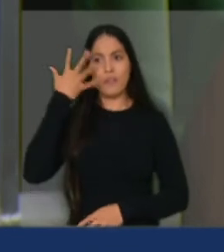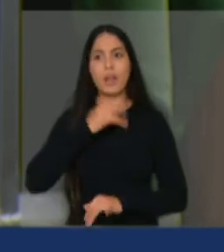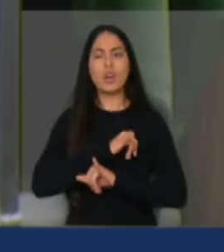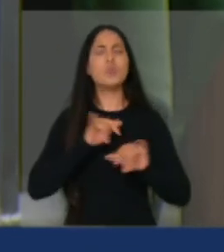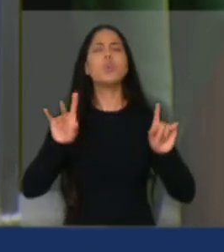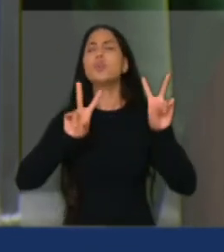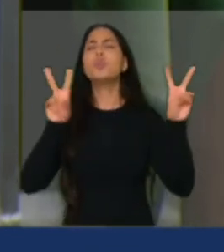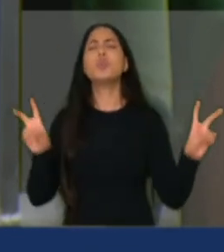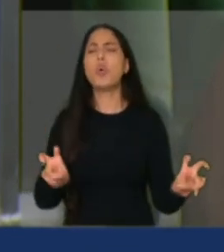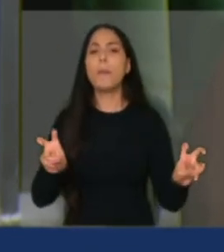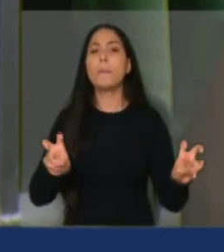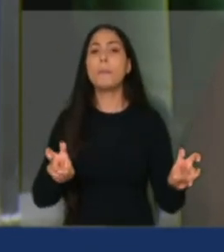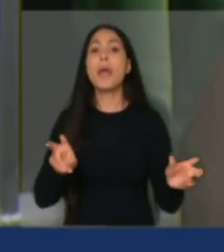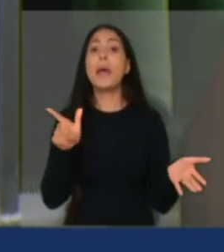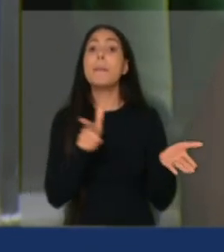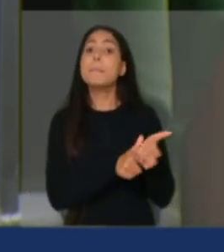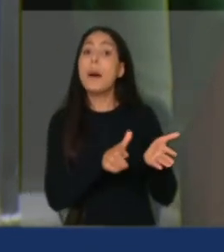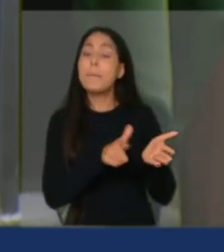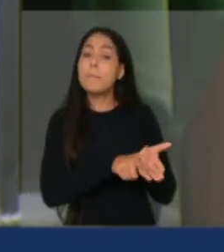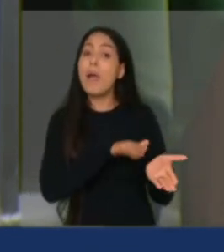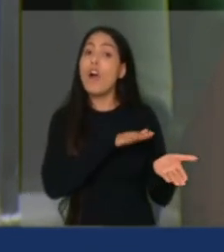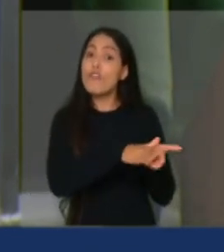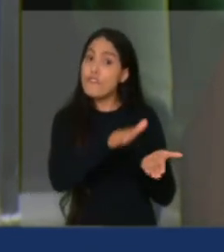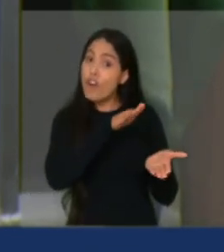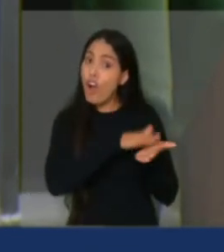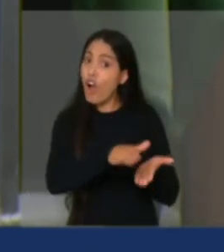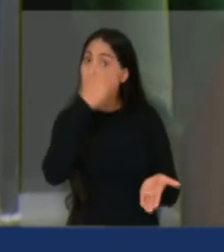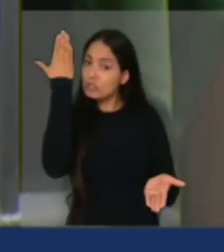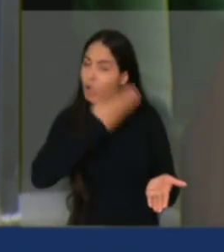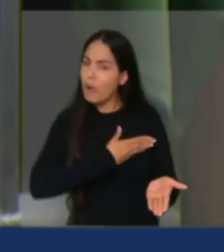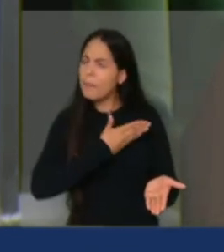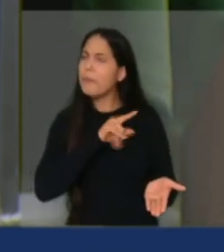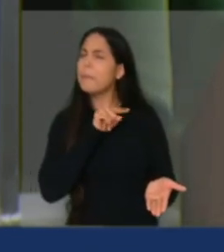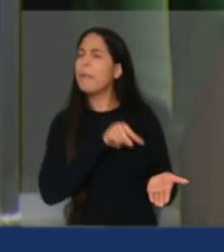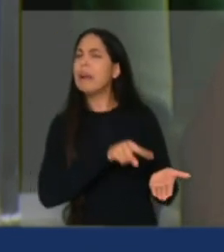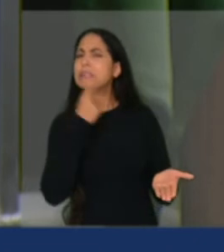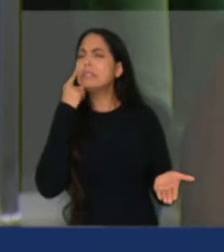IMPRESSO, É, EU QUE JÁ SOU PARLAMENTAR JÁ COM QUASE 70 ANOS DE IDADE, LEMBRO MUITO